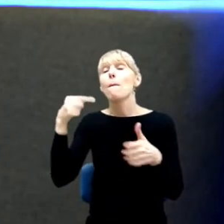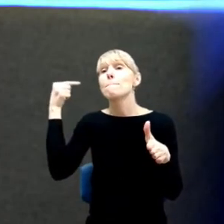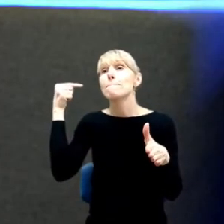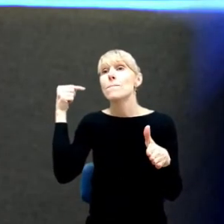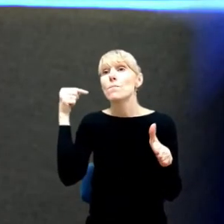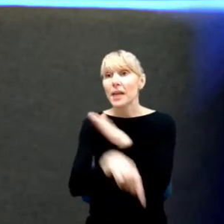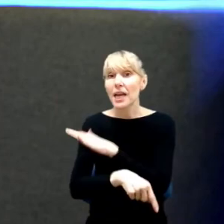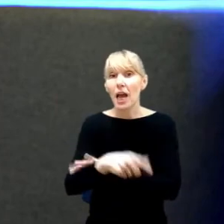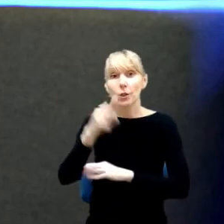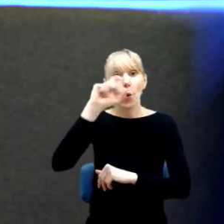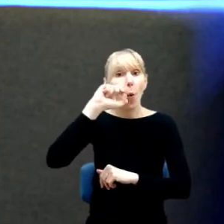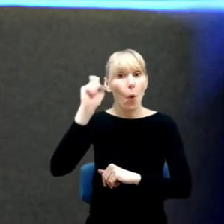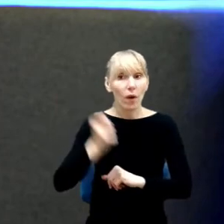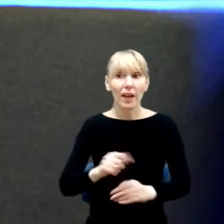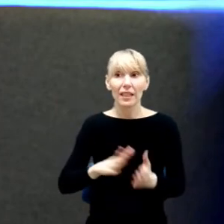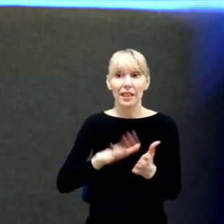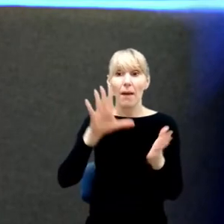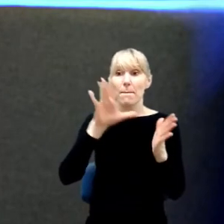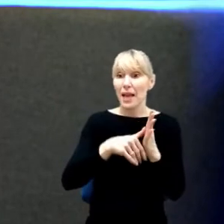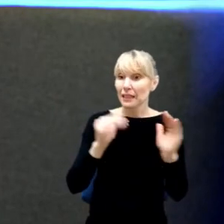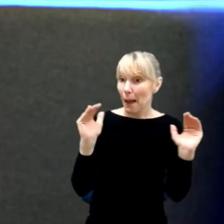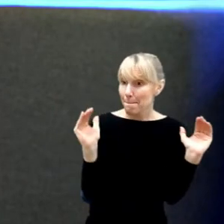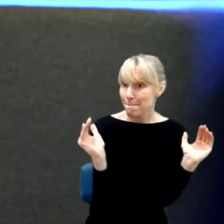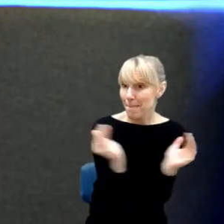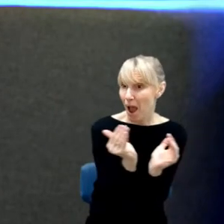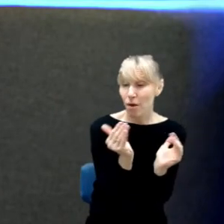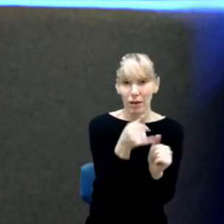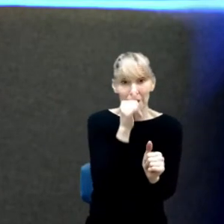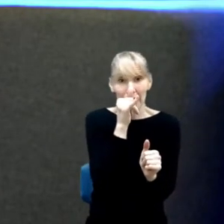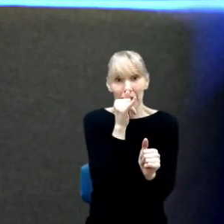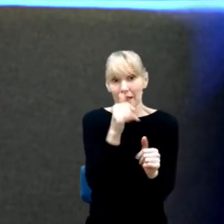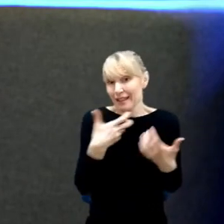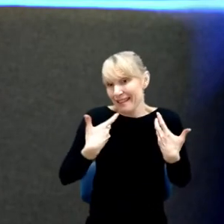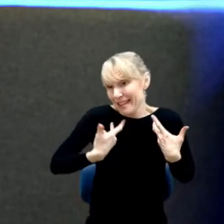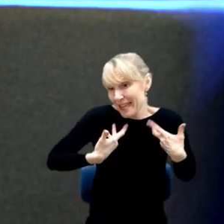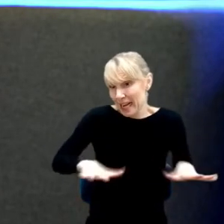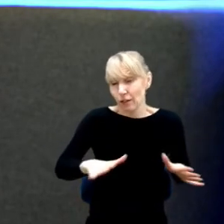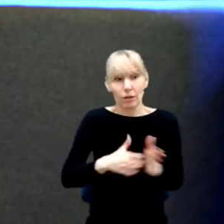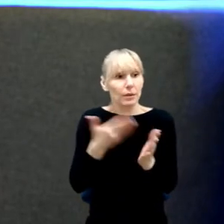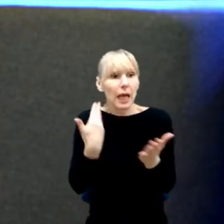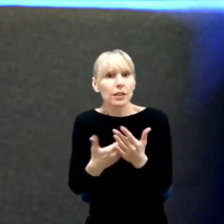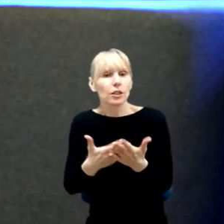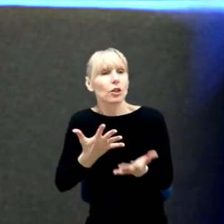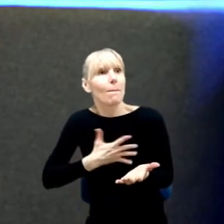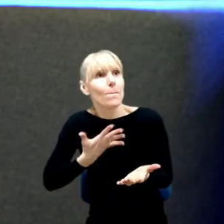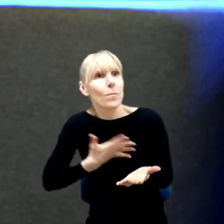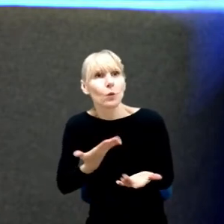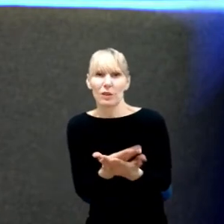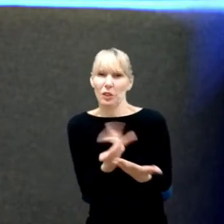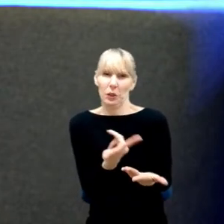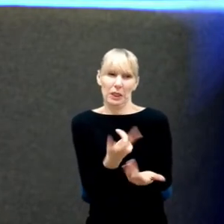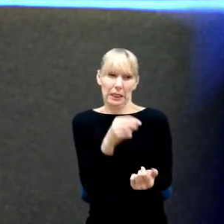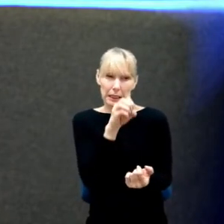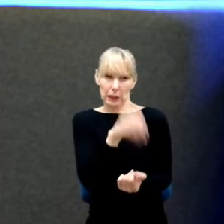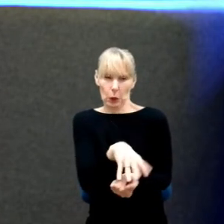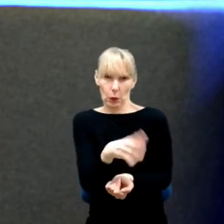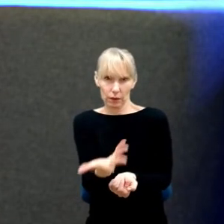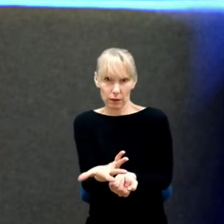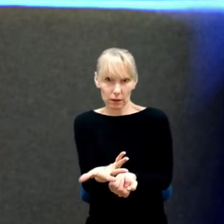bo w ich poczuciu mniejsze miasto jest gorsze. To jest także aspekt psychologiczny. W związku z tym, dla mnie, pierwsze pytanie jest takie.